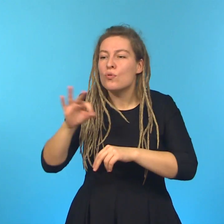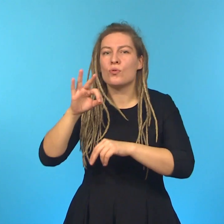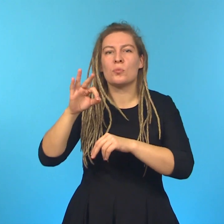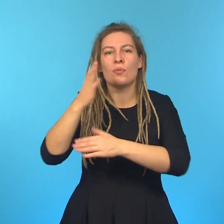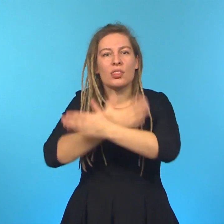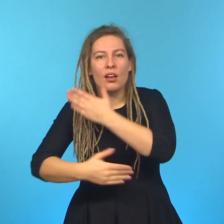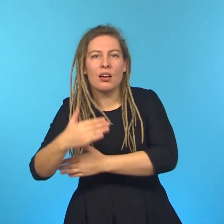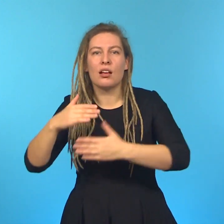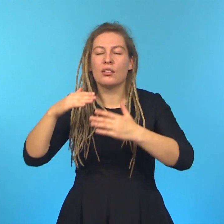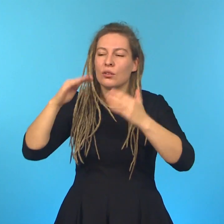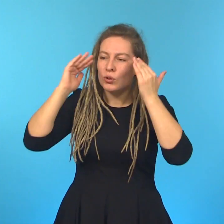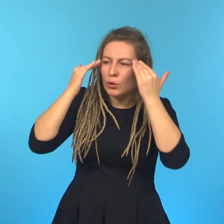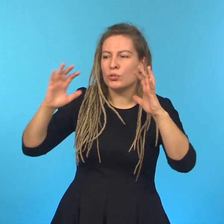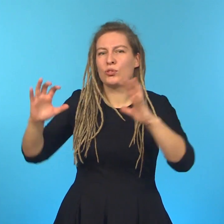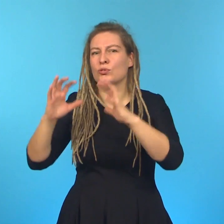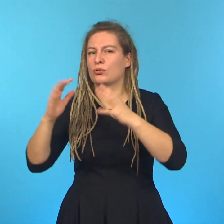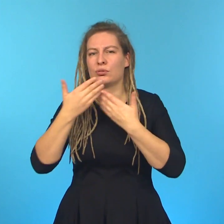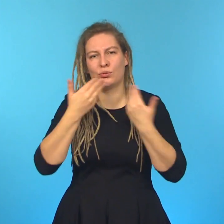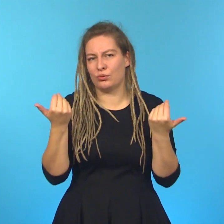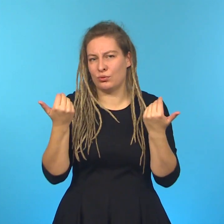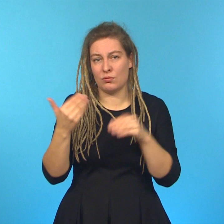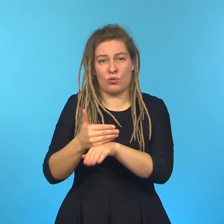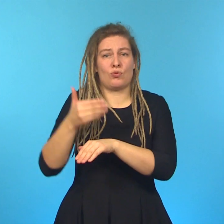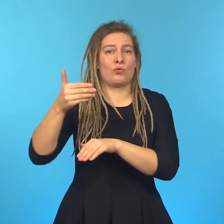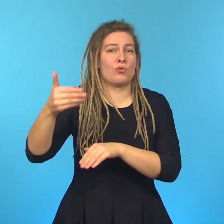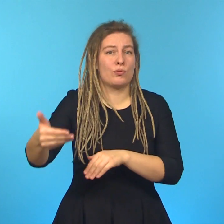Galbūt todėl neįgaliaisiais susirūpinta palyginti vėlai.